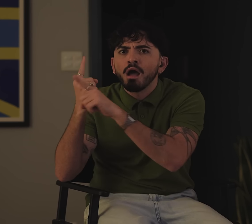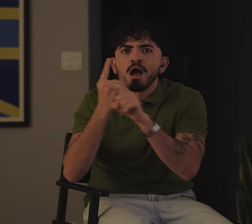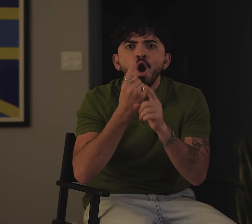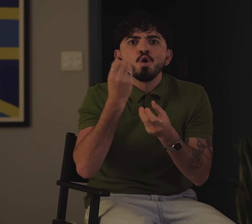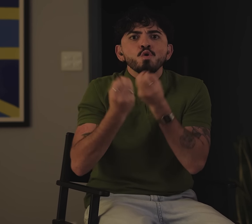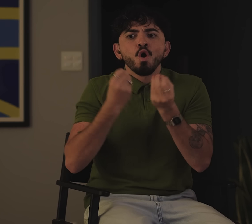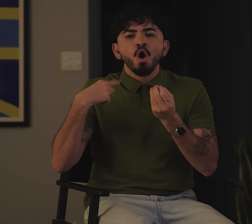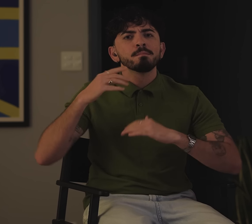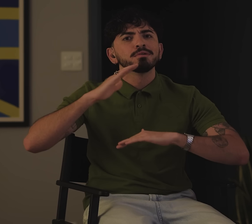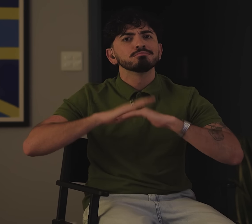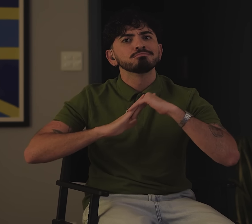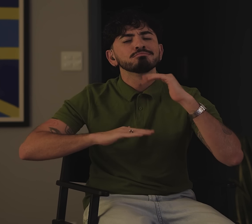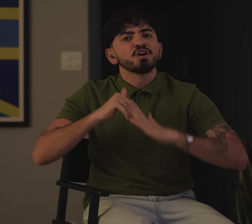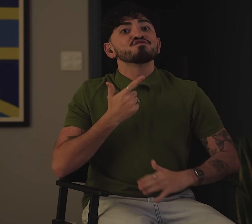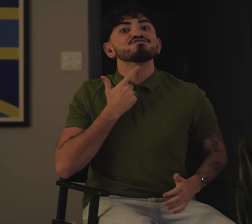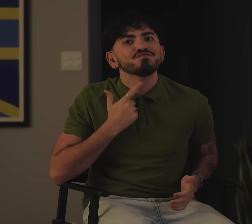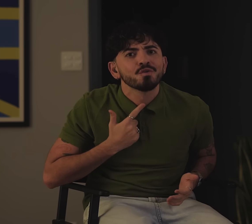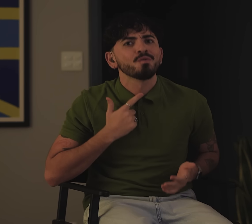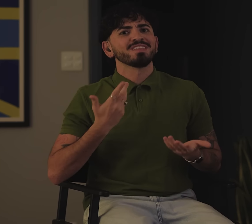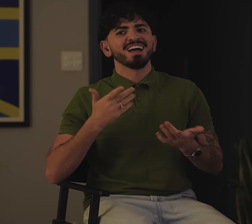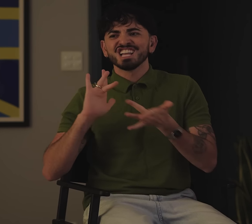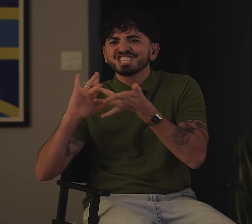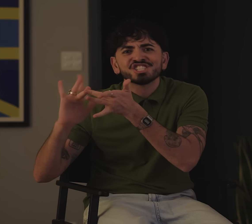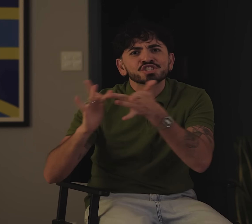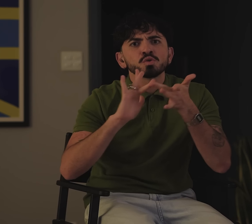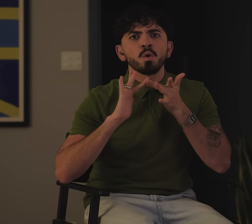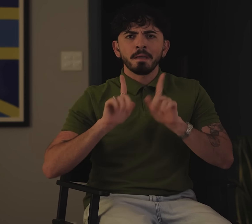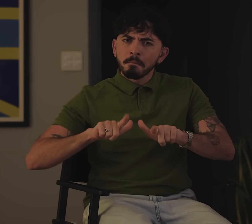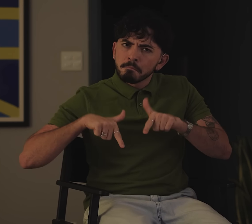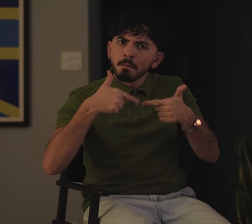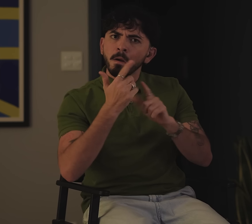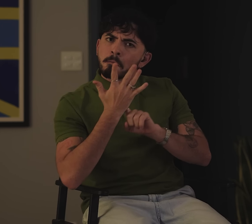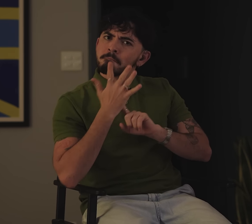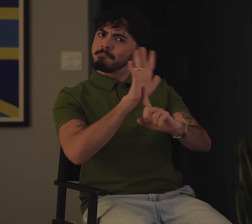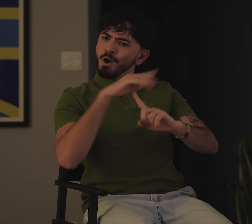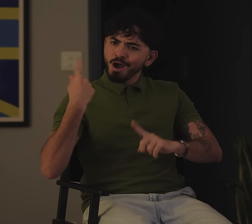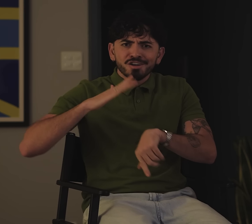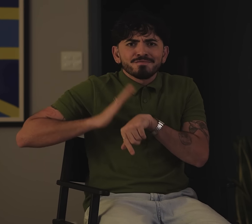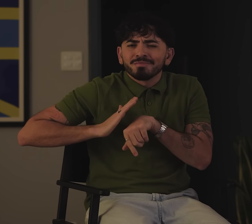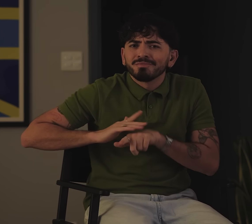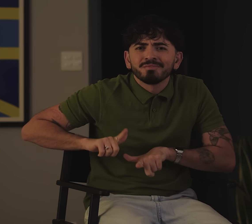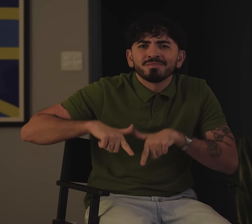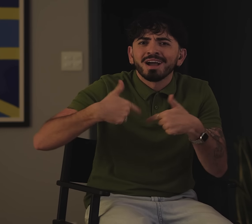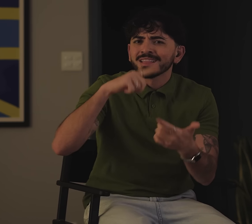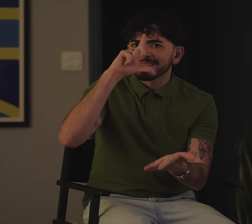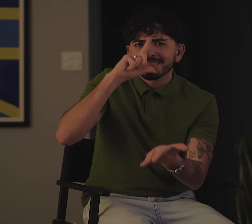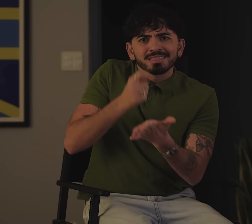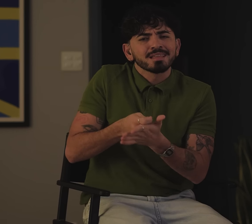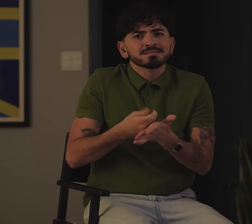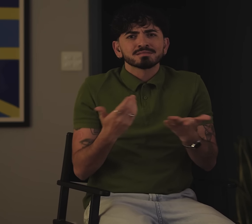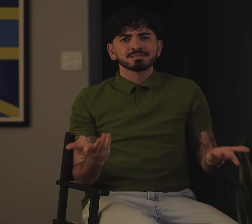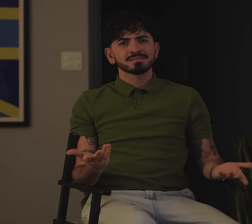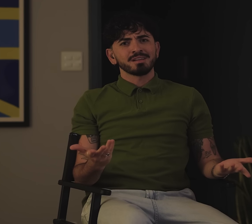novas possibilidades, networking, aprendizado e mostramos tudo o que podemos fazer, com nossos talentos e nossas próprias decisões.